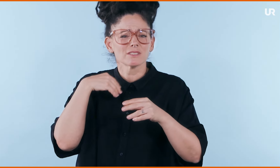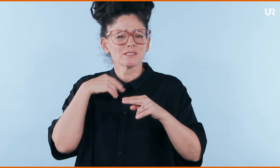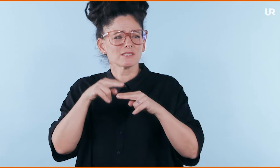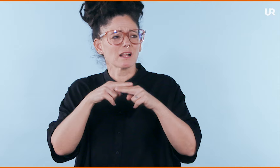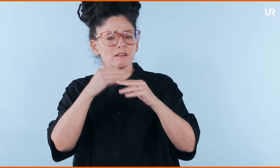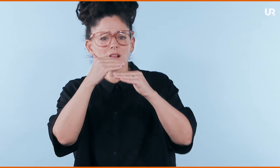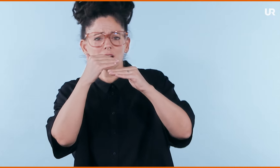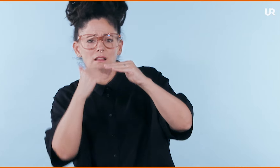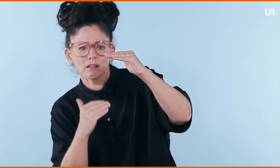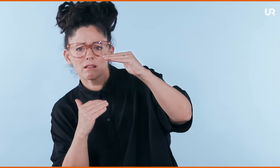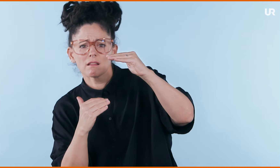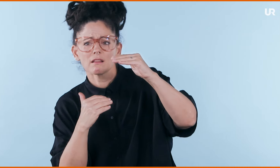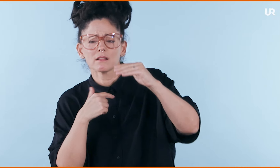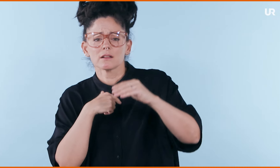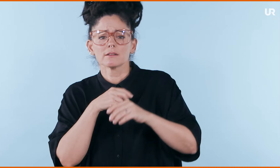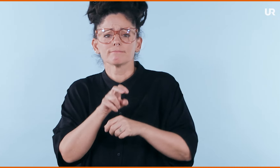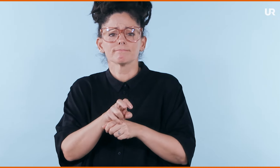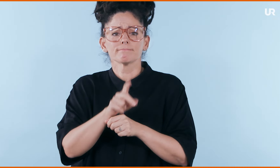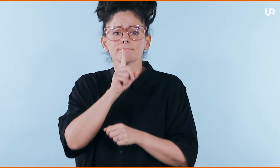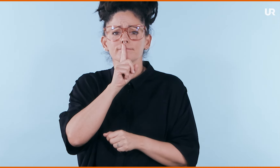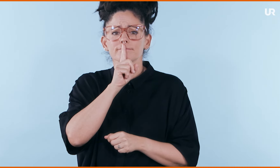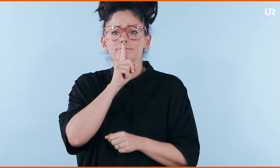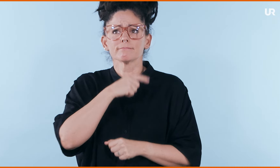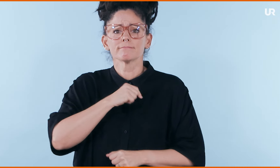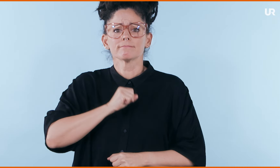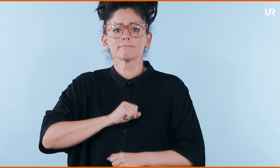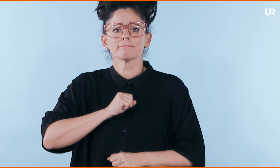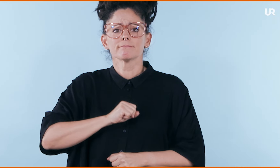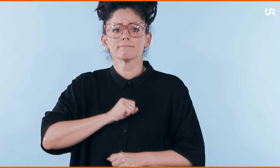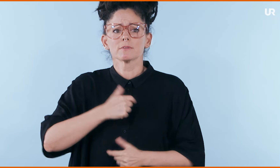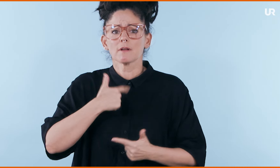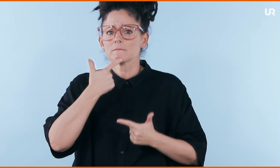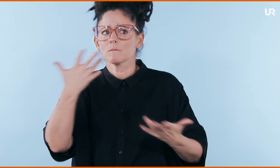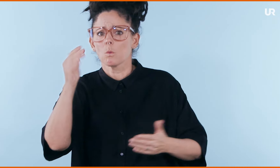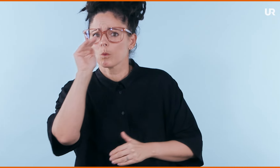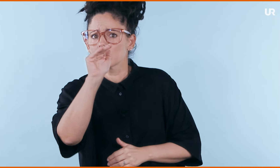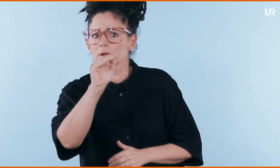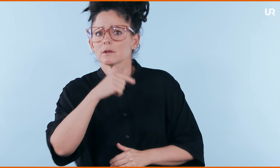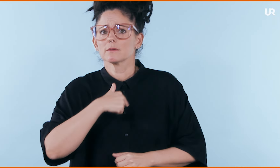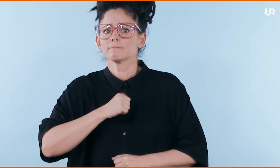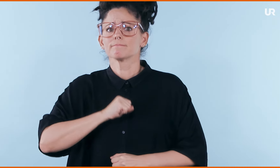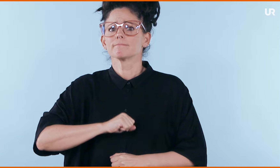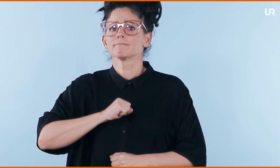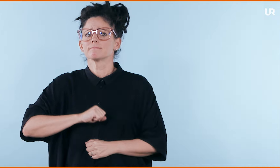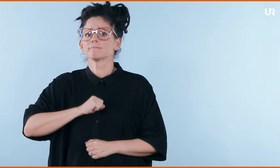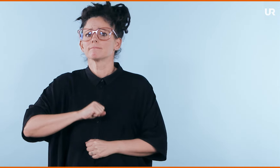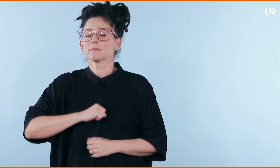Man känner sig underlägsen de andra- och sitter tyst på mötet utan att våga säga något.